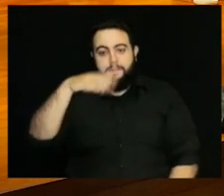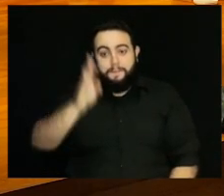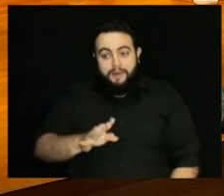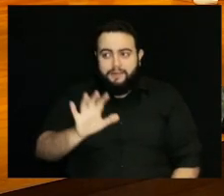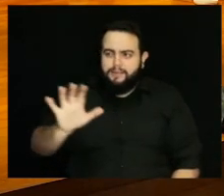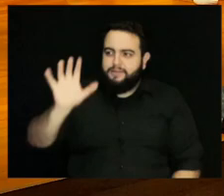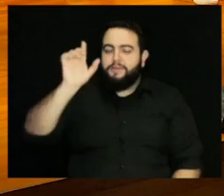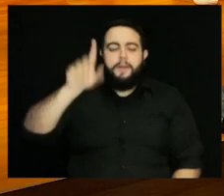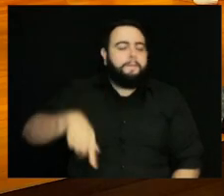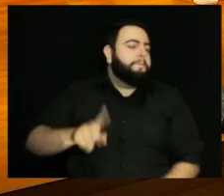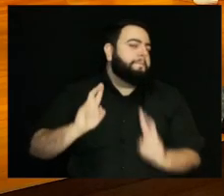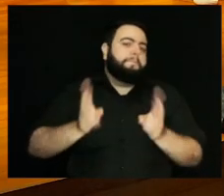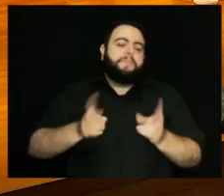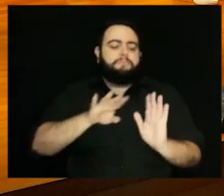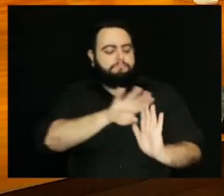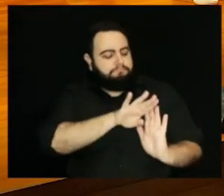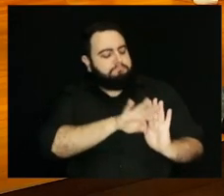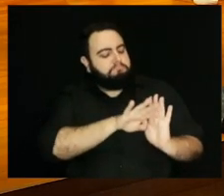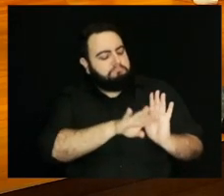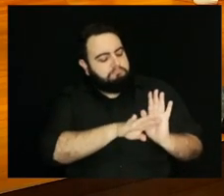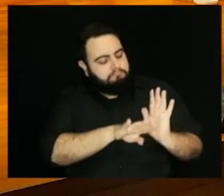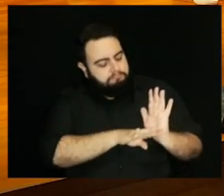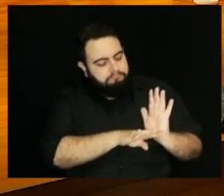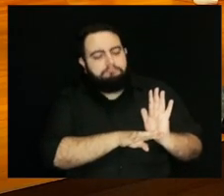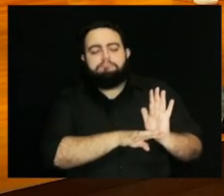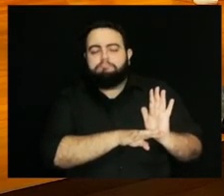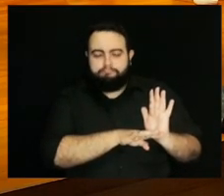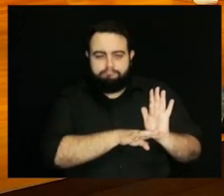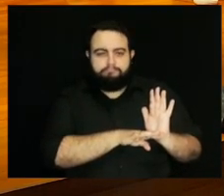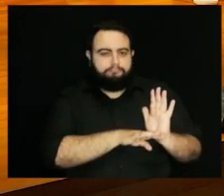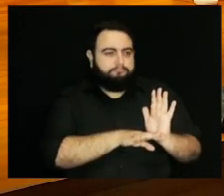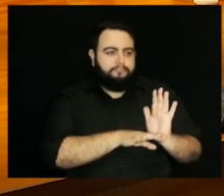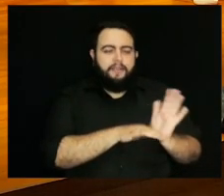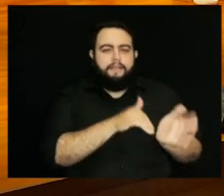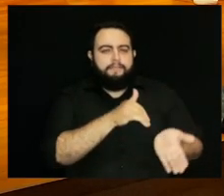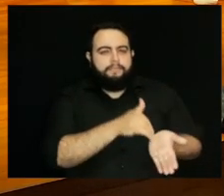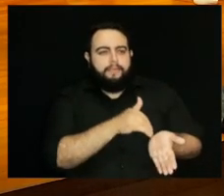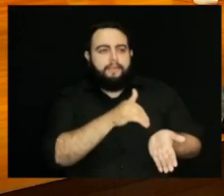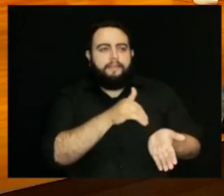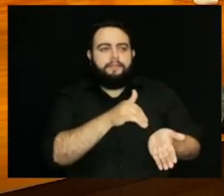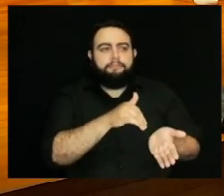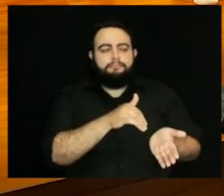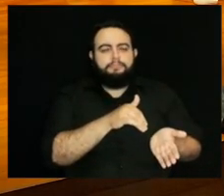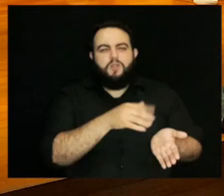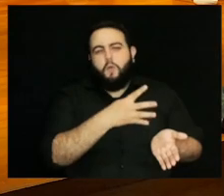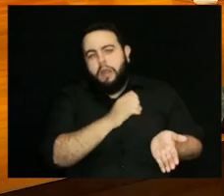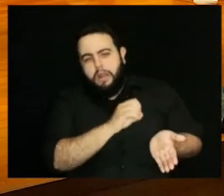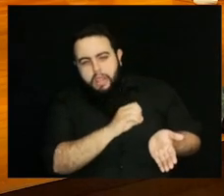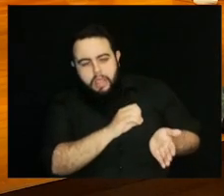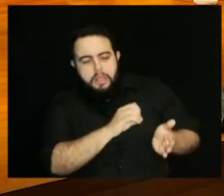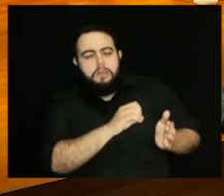tocam uma playlist que são as mesmas músicas, que trabalha num esquema top 40 provavelmente, ou seja